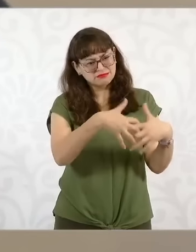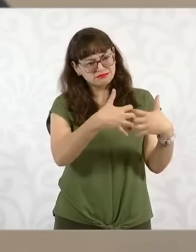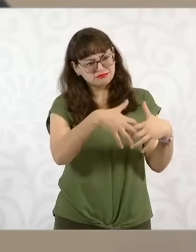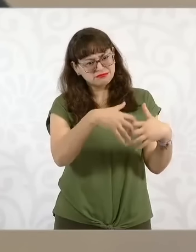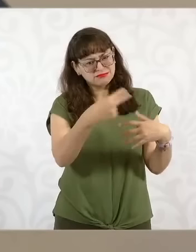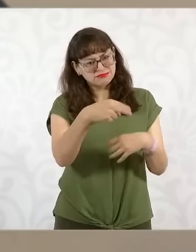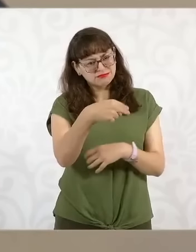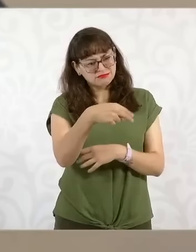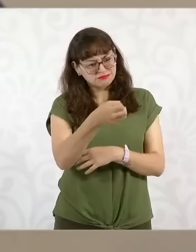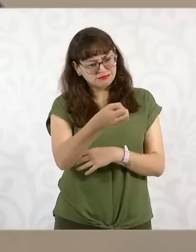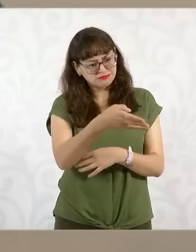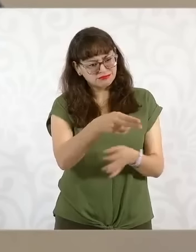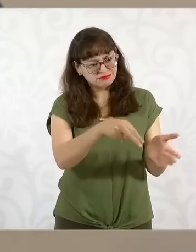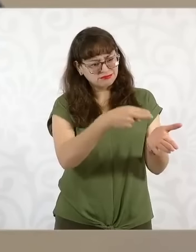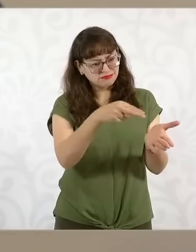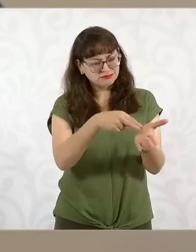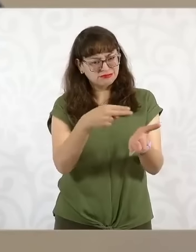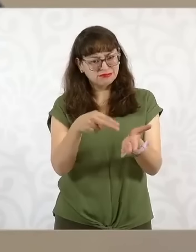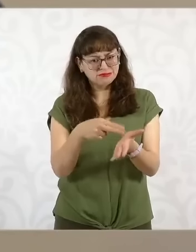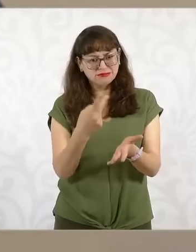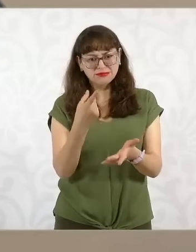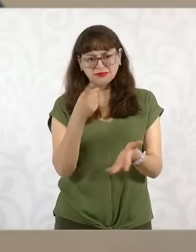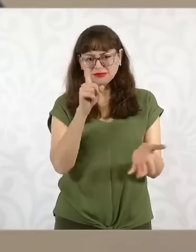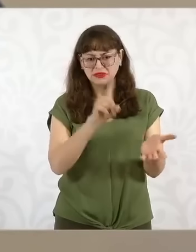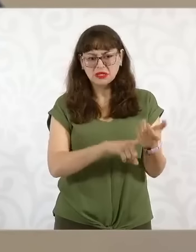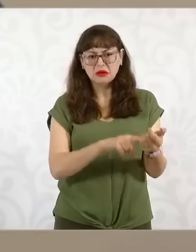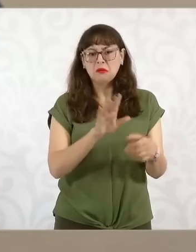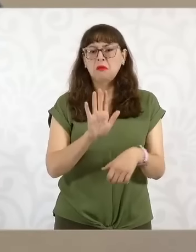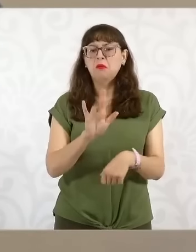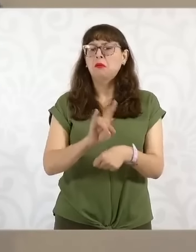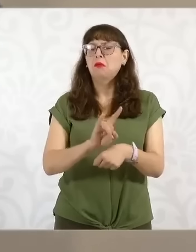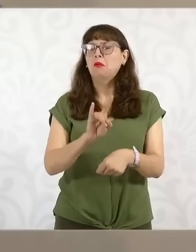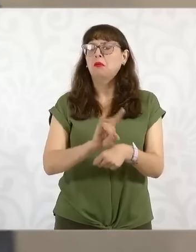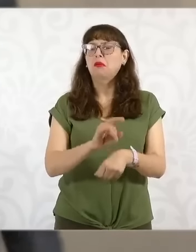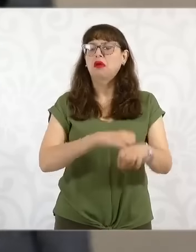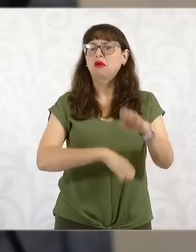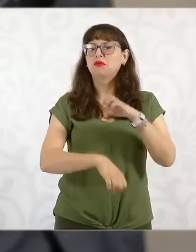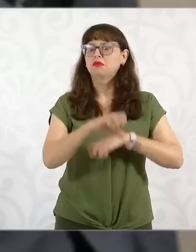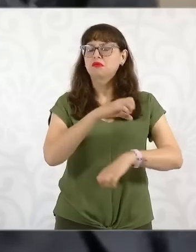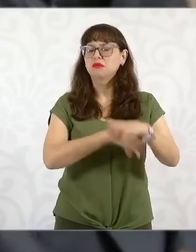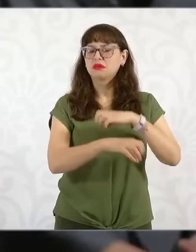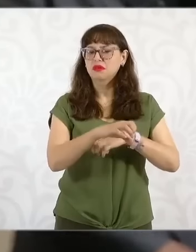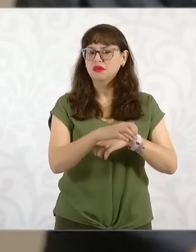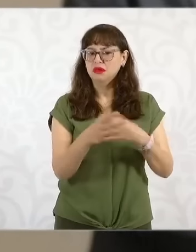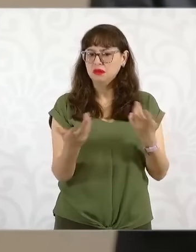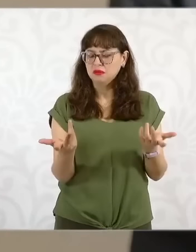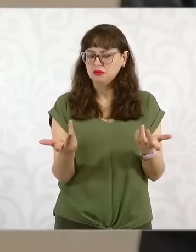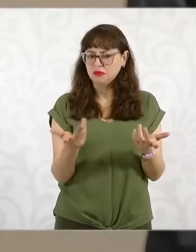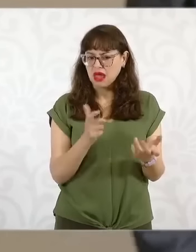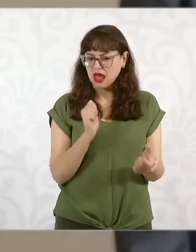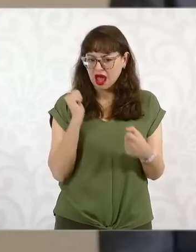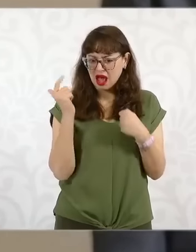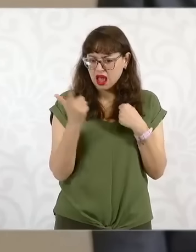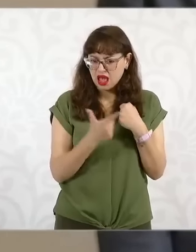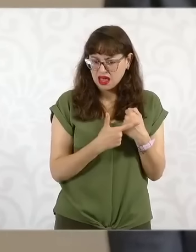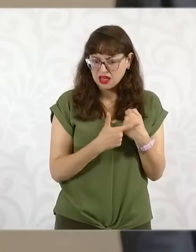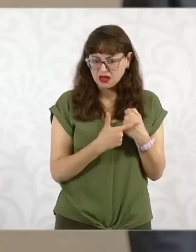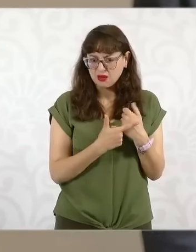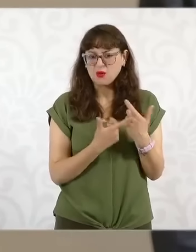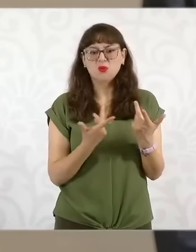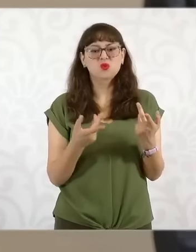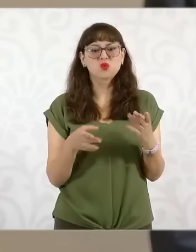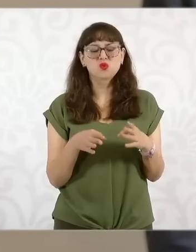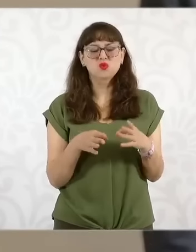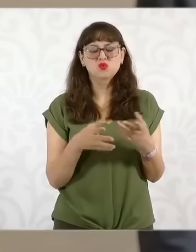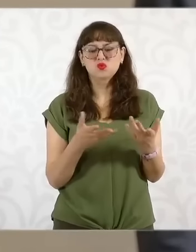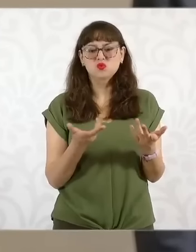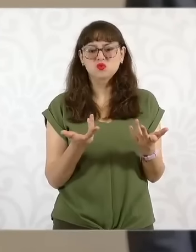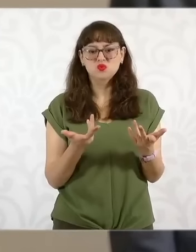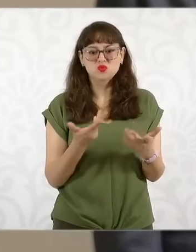por empresas de chapopote o construcciones así. eh si tiene algo acerca de esto o qué van estas